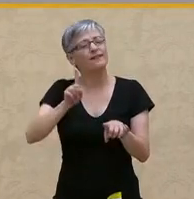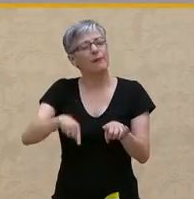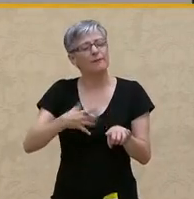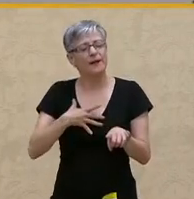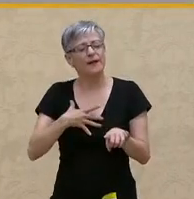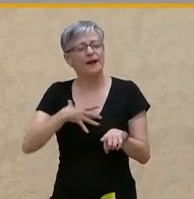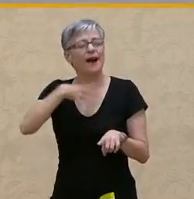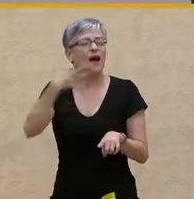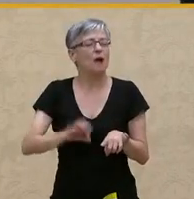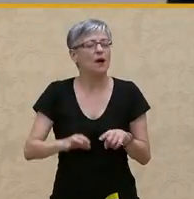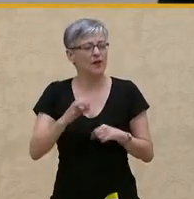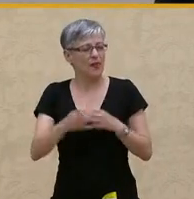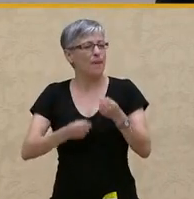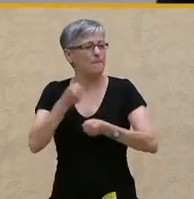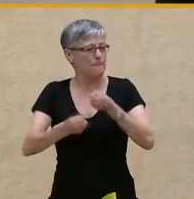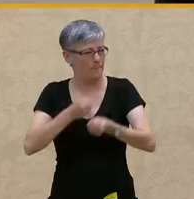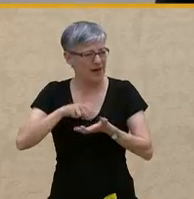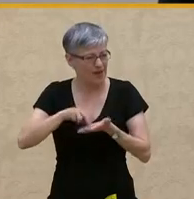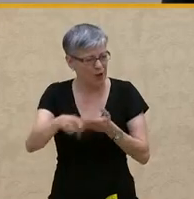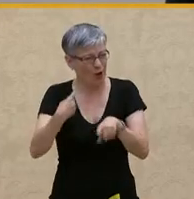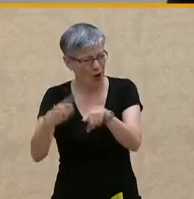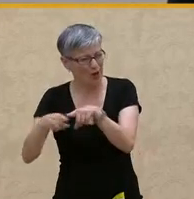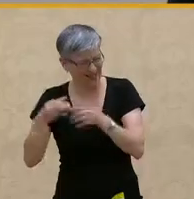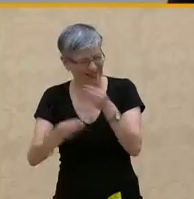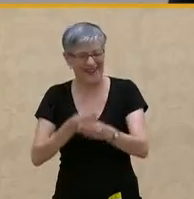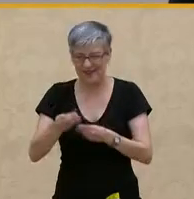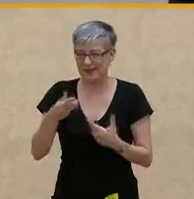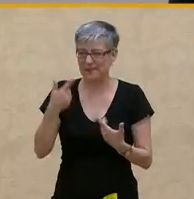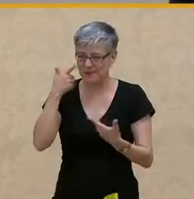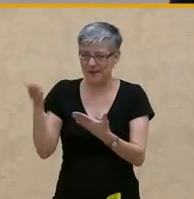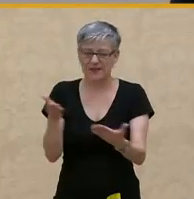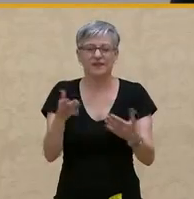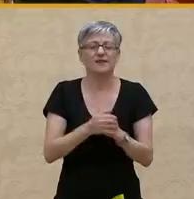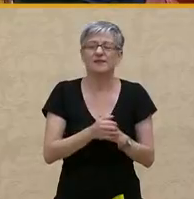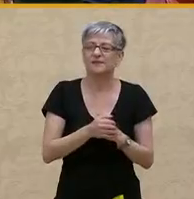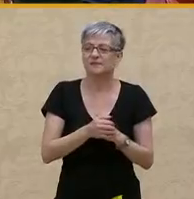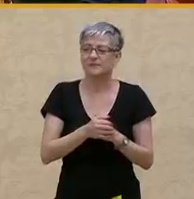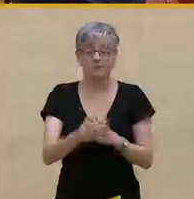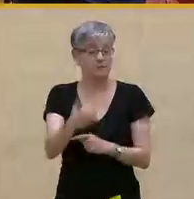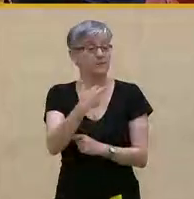y maratones que realiza. Adelante, Mario. -Hola, buenas tardes, mi nombre es Mario,